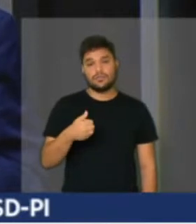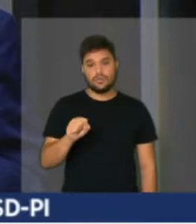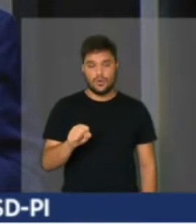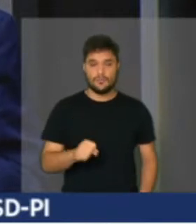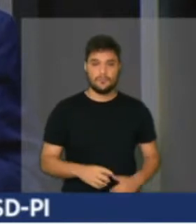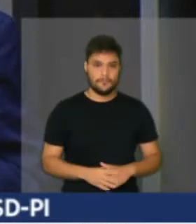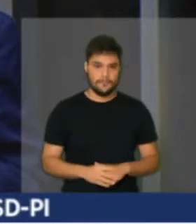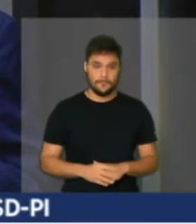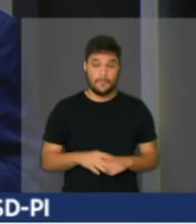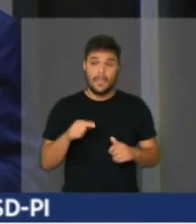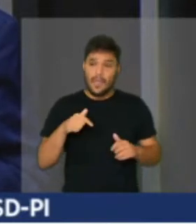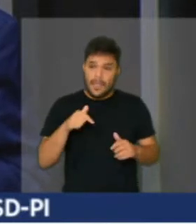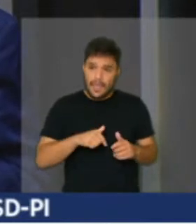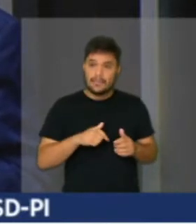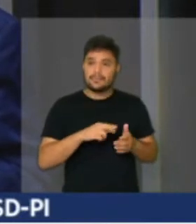421/2018 ERA ESTE O RELATÓRIO E PEÇO A COMPREENSÃO DE